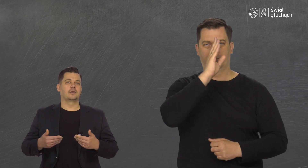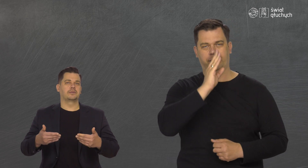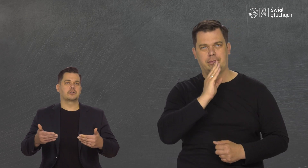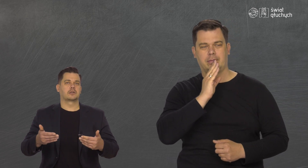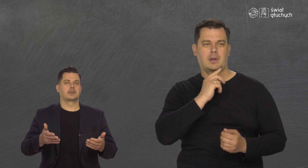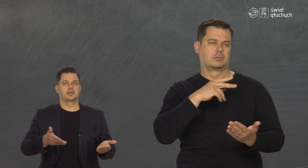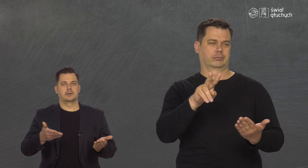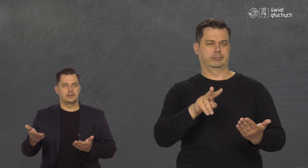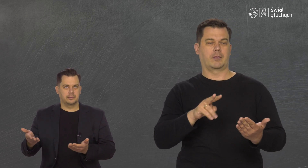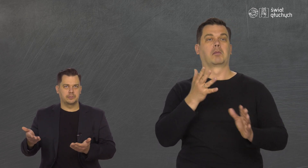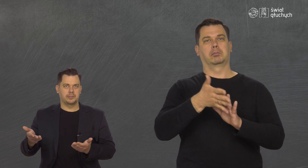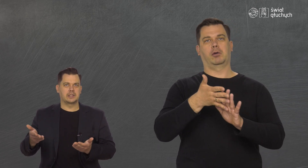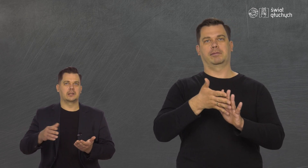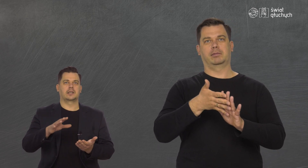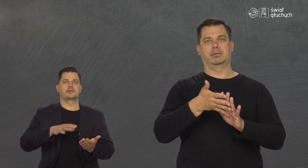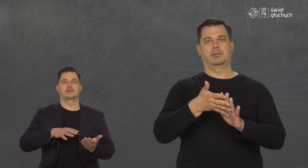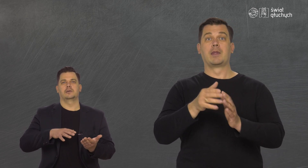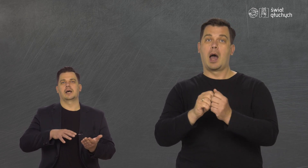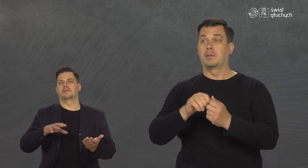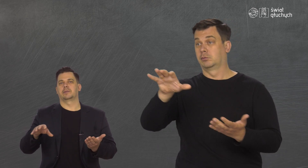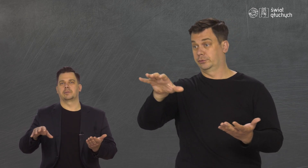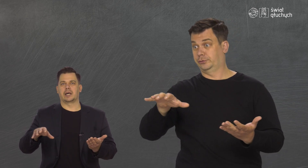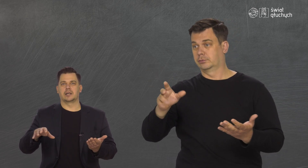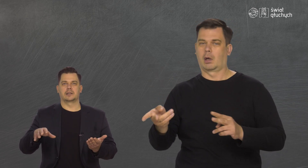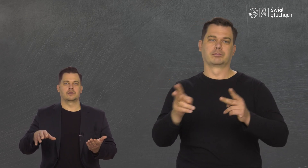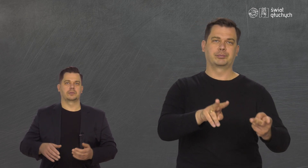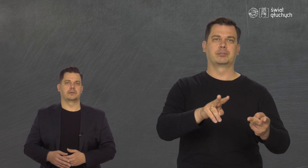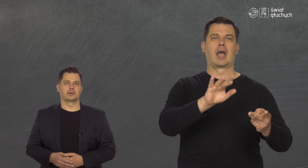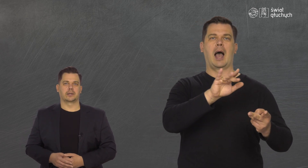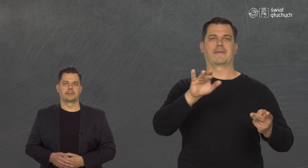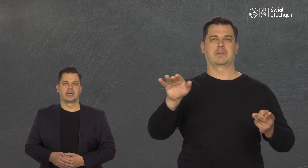oraz przepisanie treści na alfabet Braille'a dla osób niewidomych.